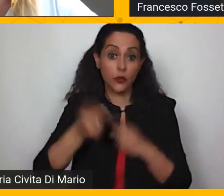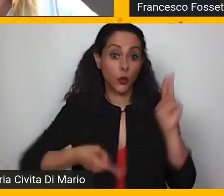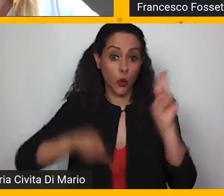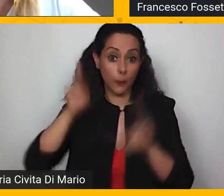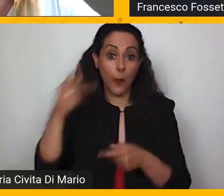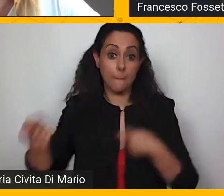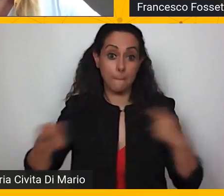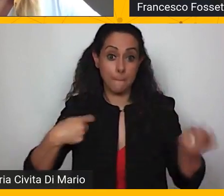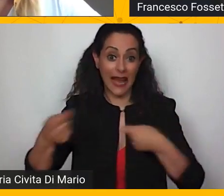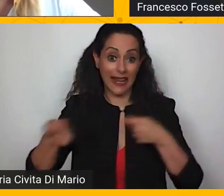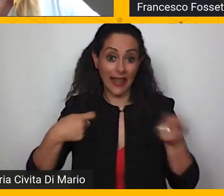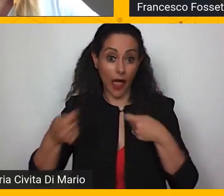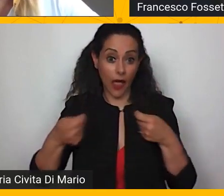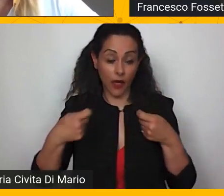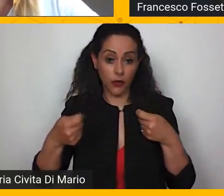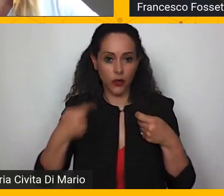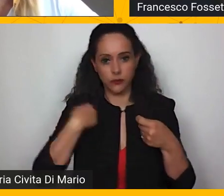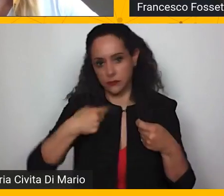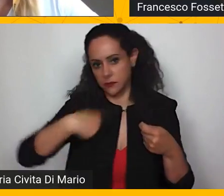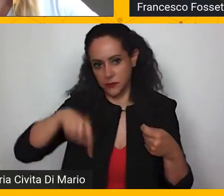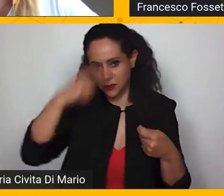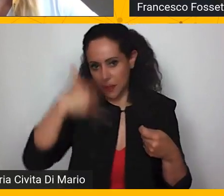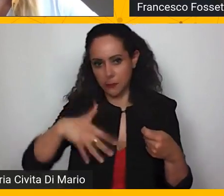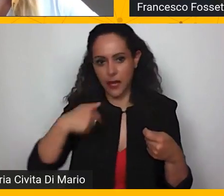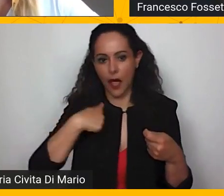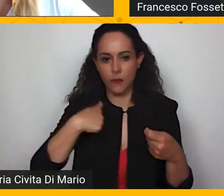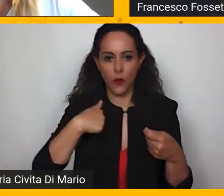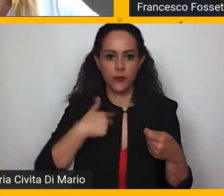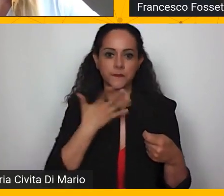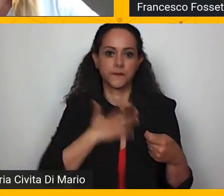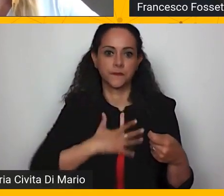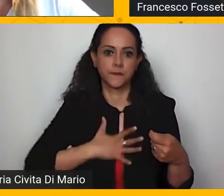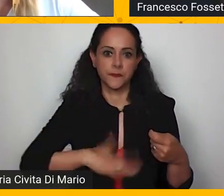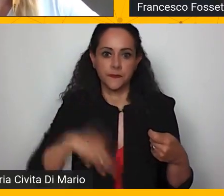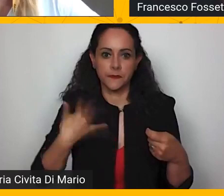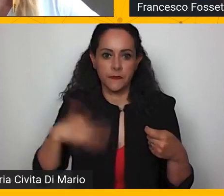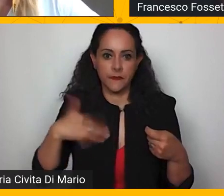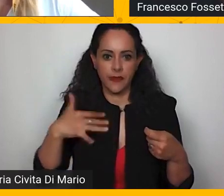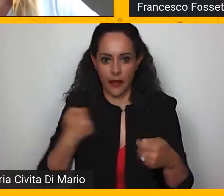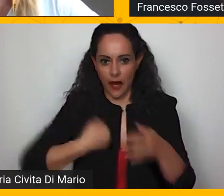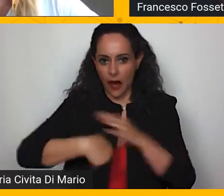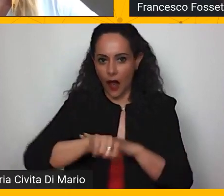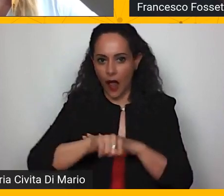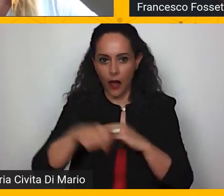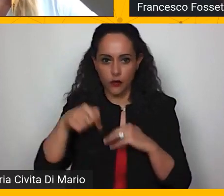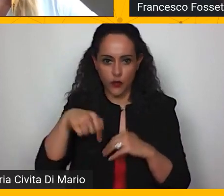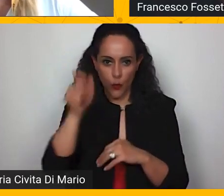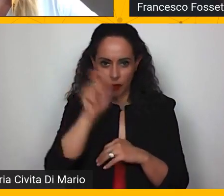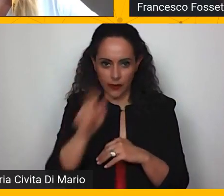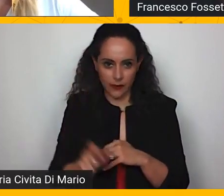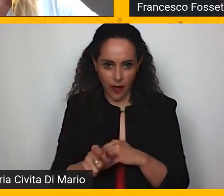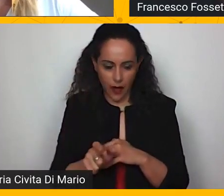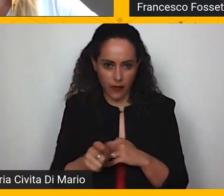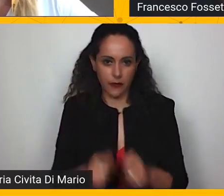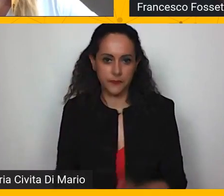e nel nostro mercato insomma sappiamo bene quanto il calcio eh prenda piede in Italia,